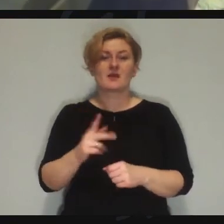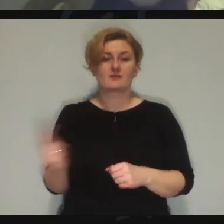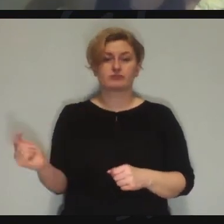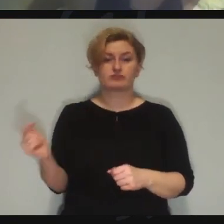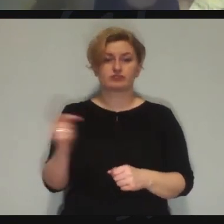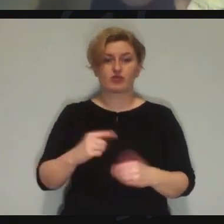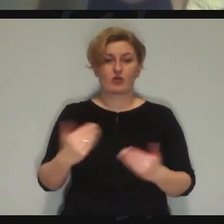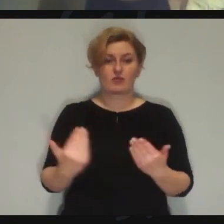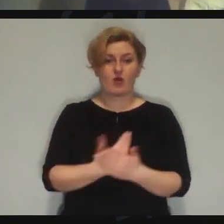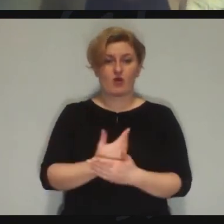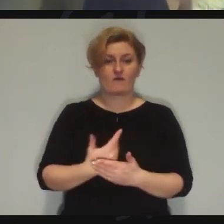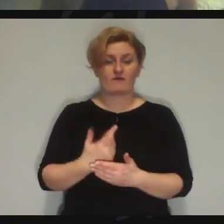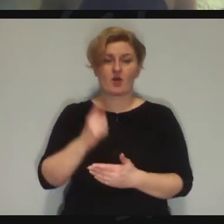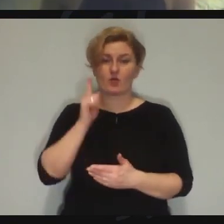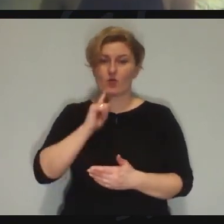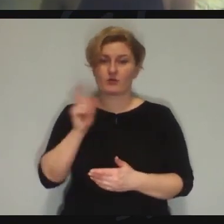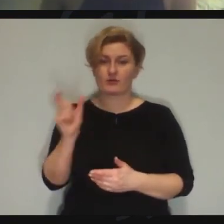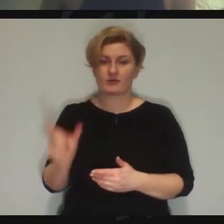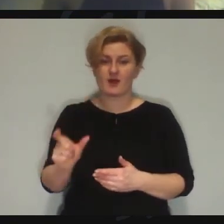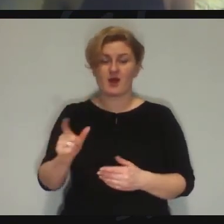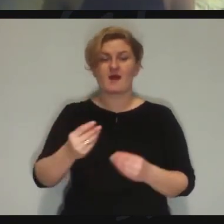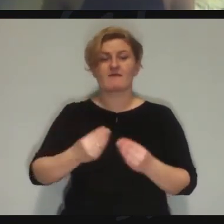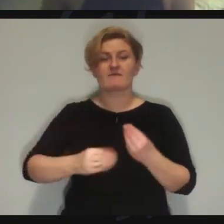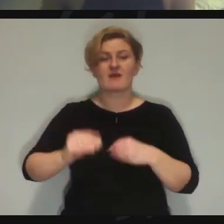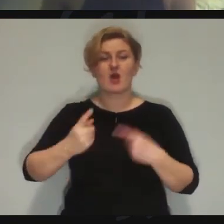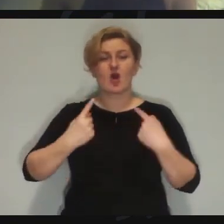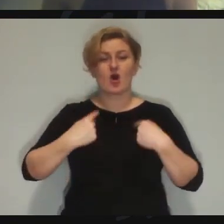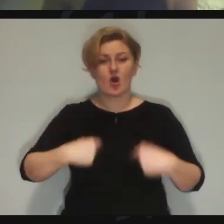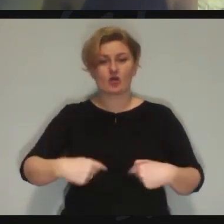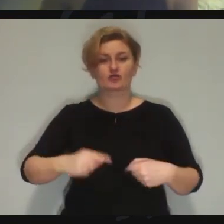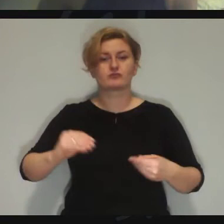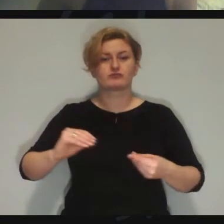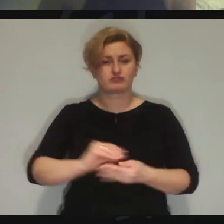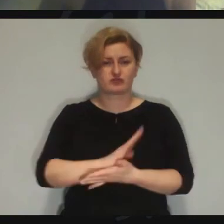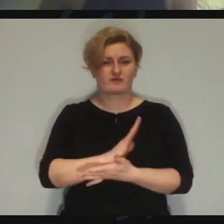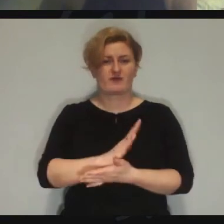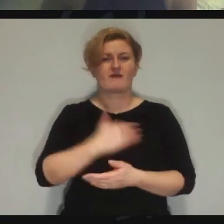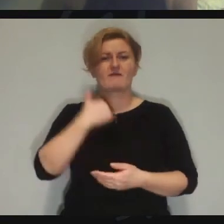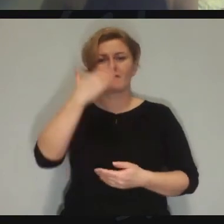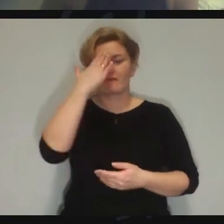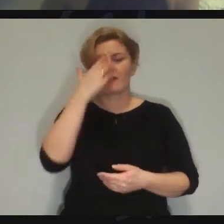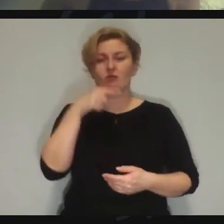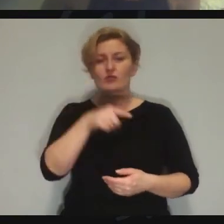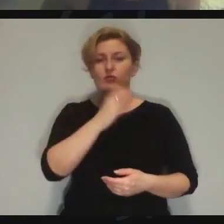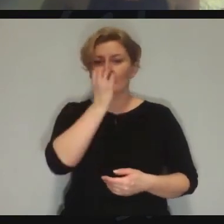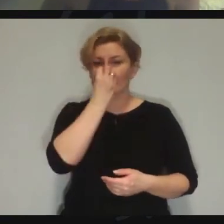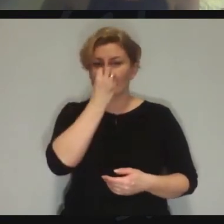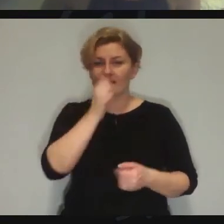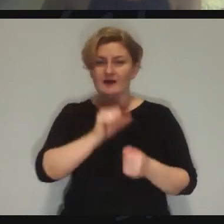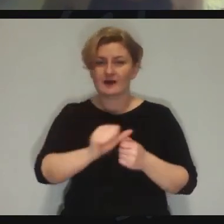to jednak większość z nich jest przyzwyczajona, że jest ta metoda i cyrk u nas w szkole.